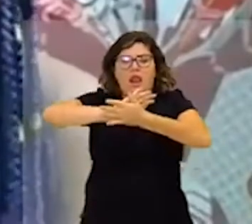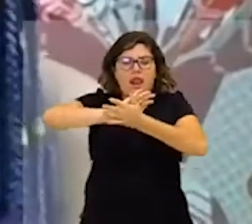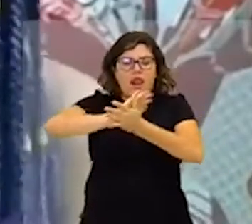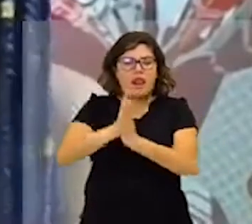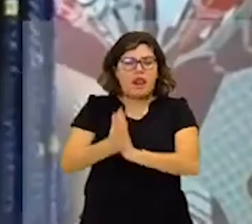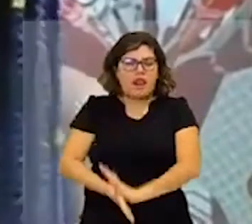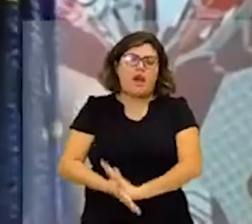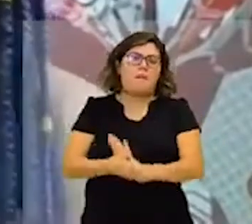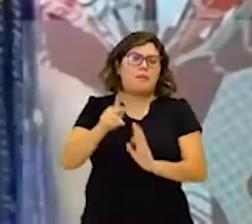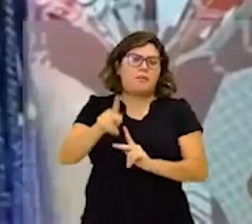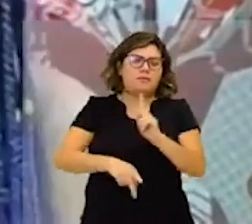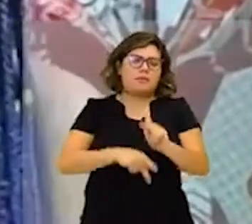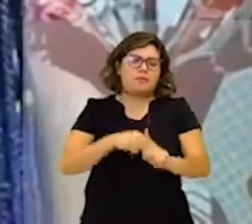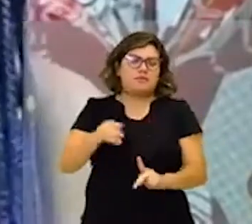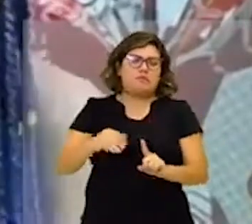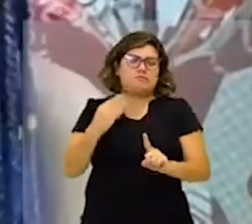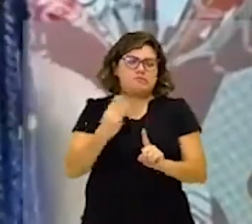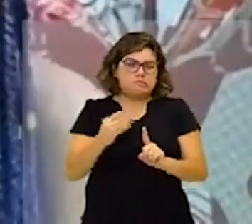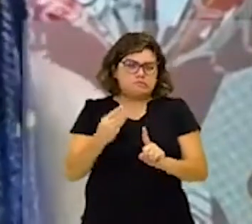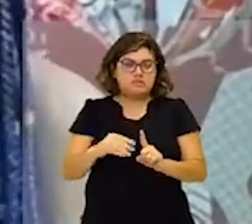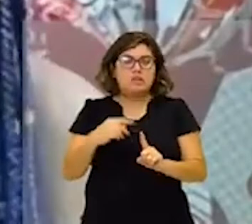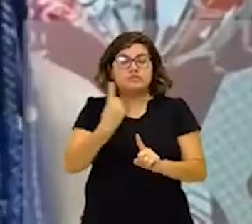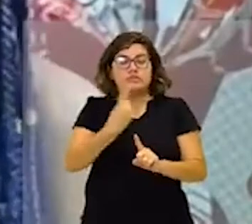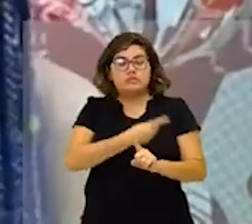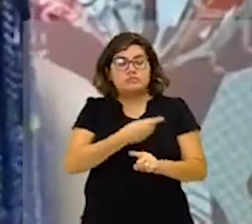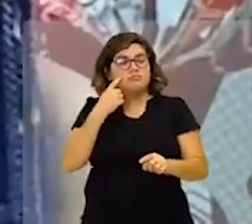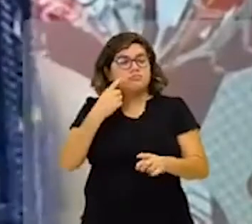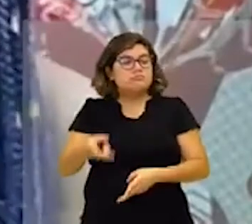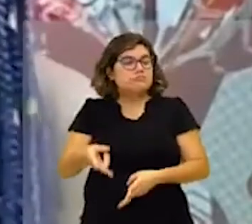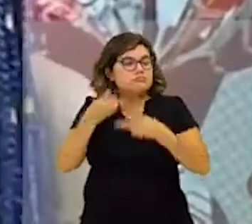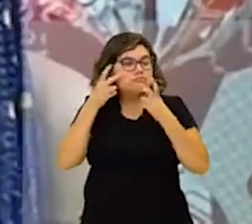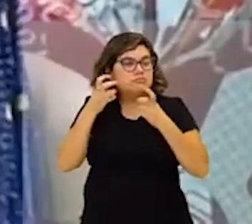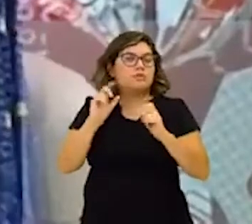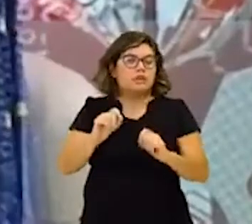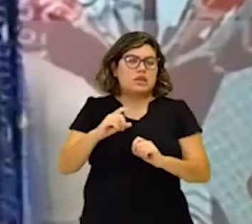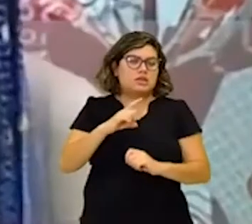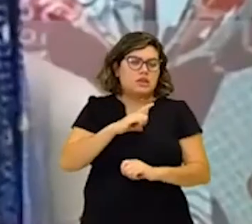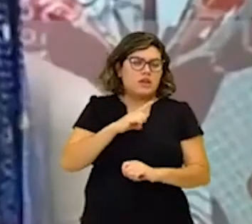vulnerabilizada Principalmente quando nós levamos em consideração que tivemos em uma das nossas